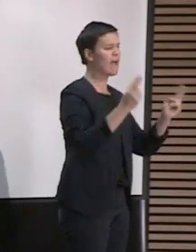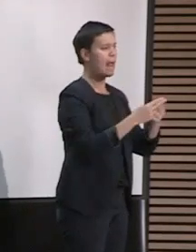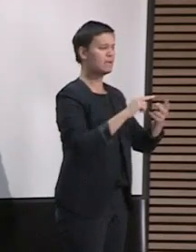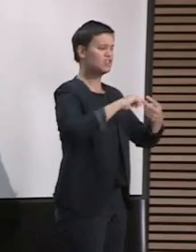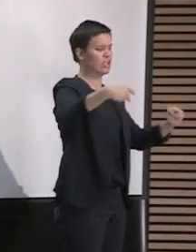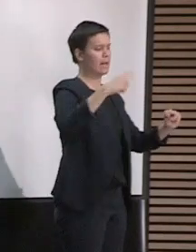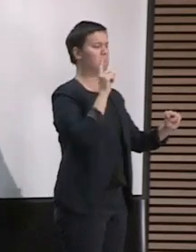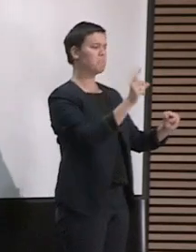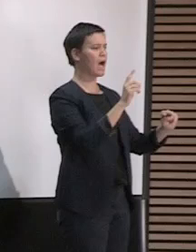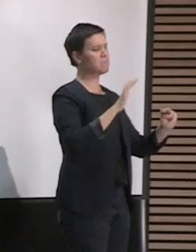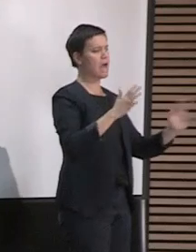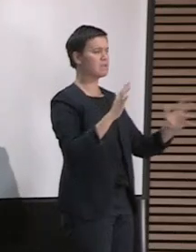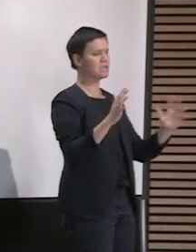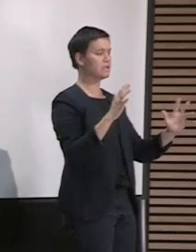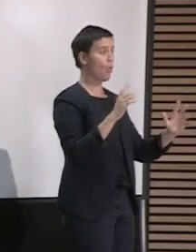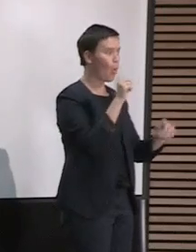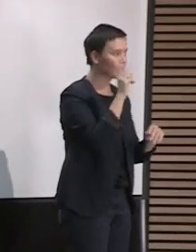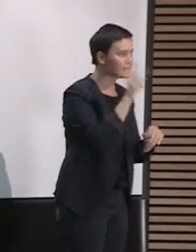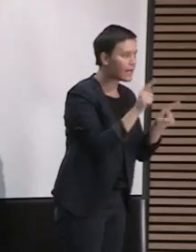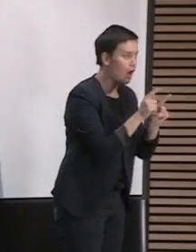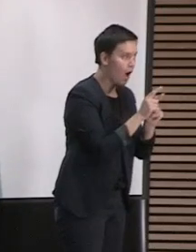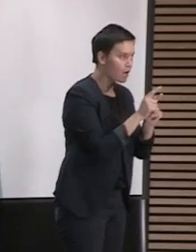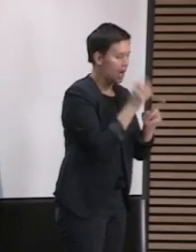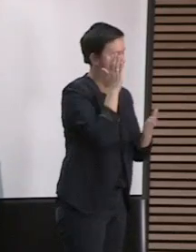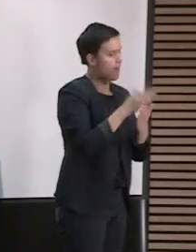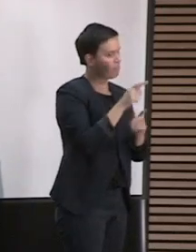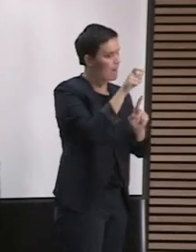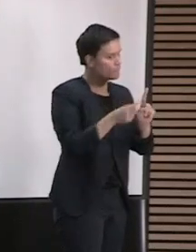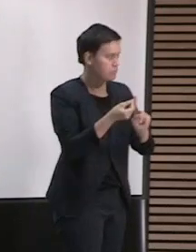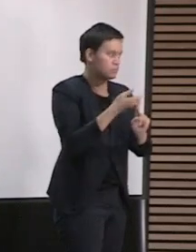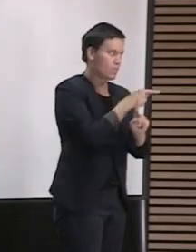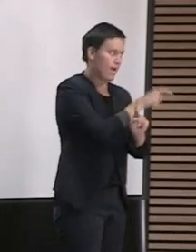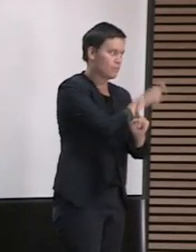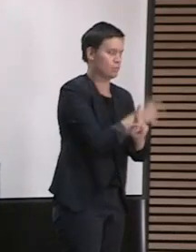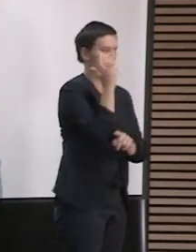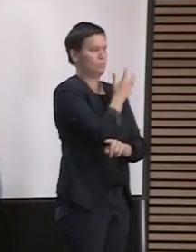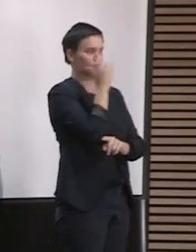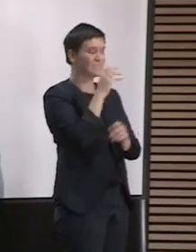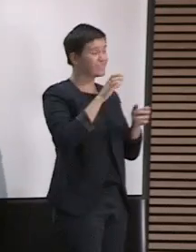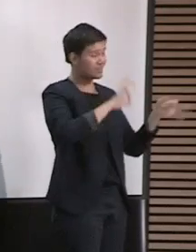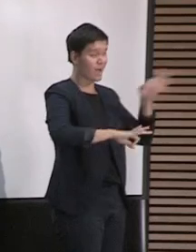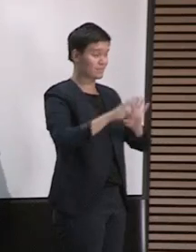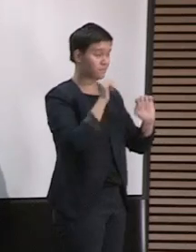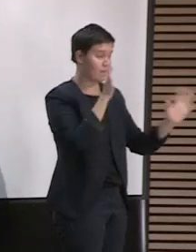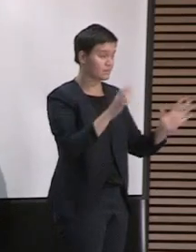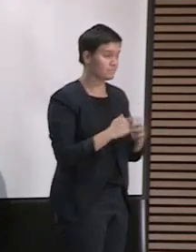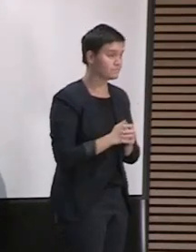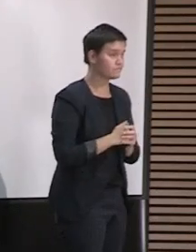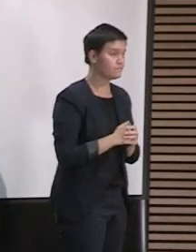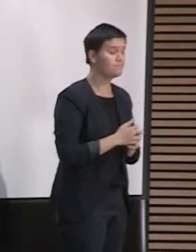koe te whakatau he pehea te hono-tata ka taea pea nga keehi